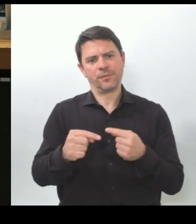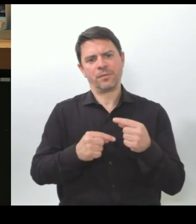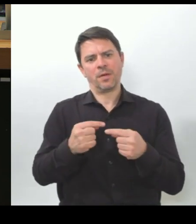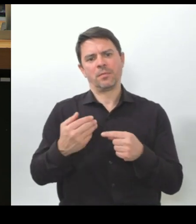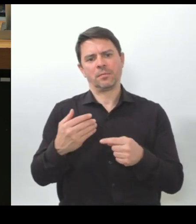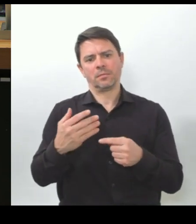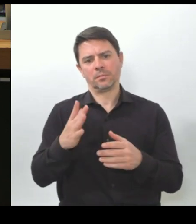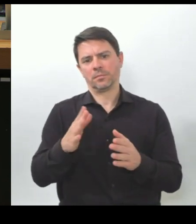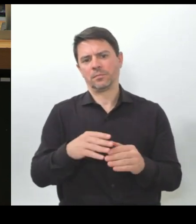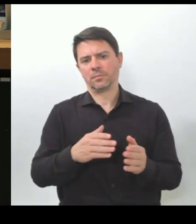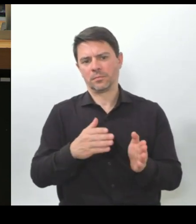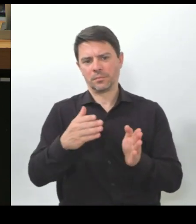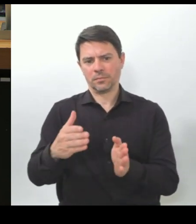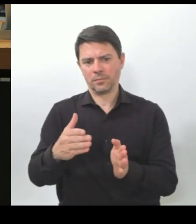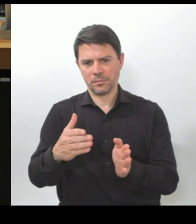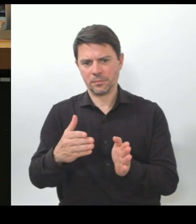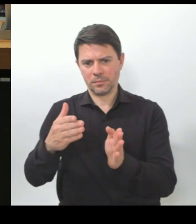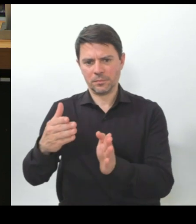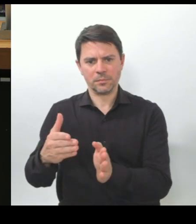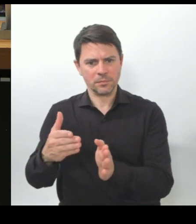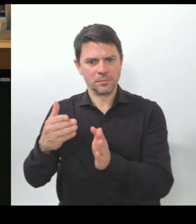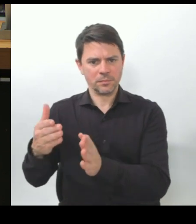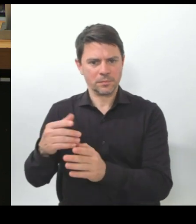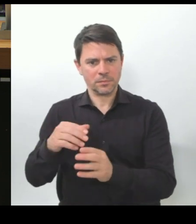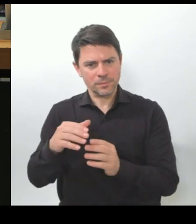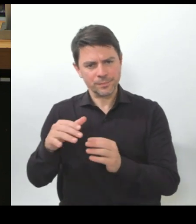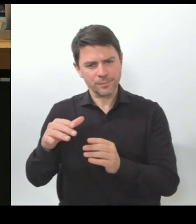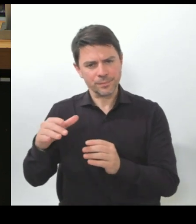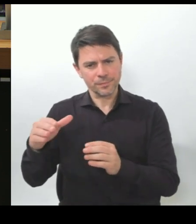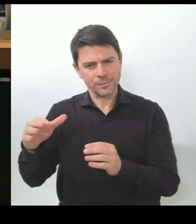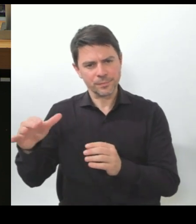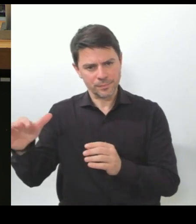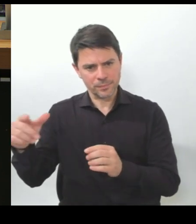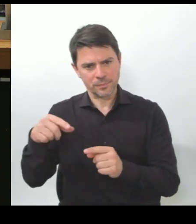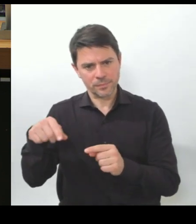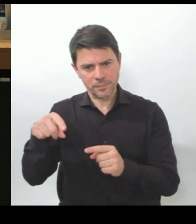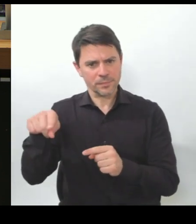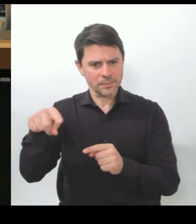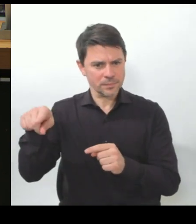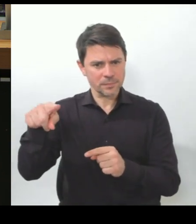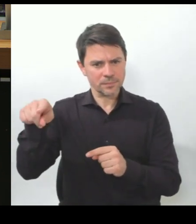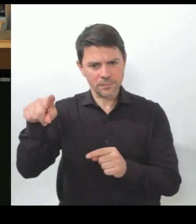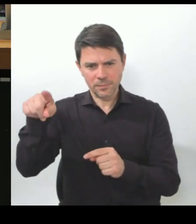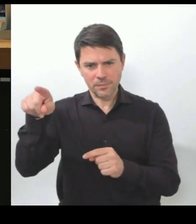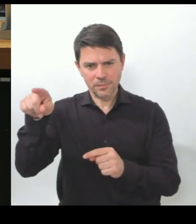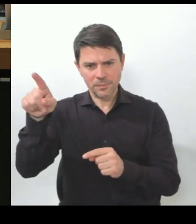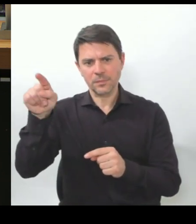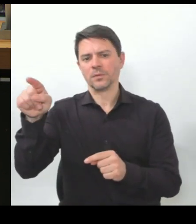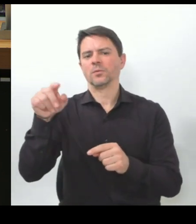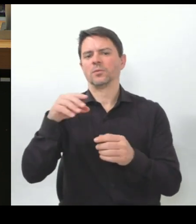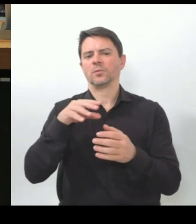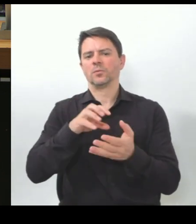und beklagt, dass in Zeiten des Klima Notstands eine solche überdimensionierte Straße doch hinterfragt werden muss.